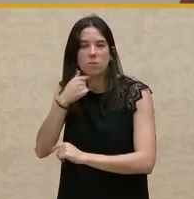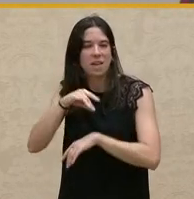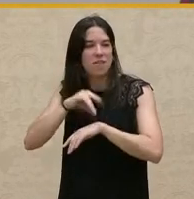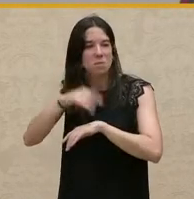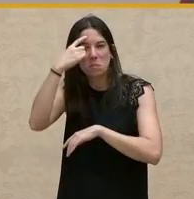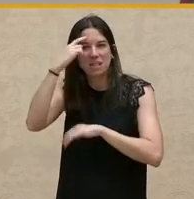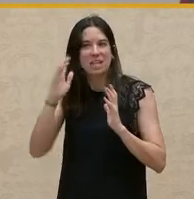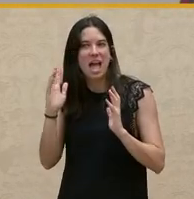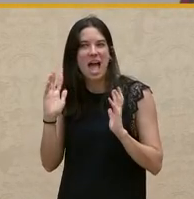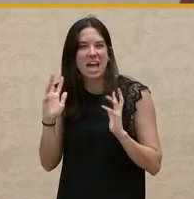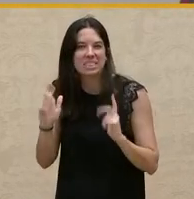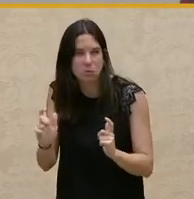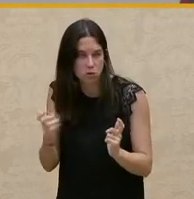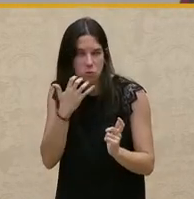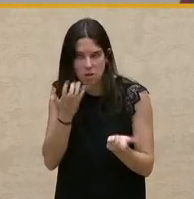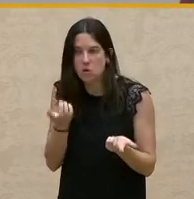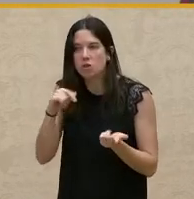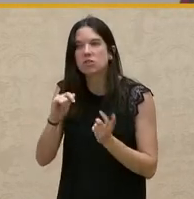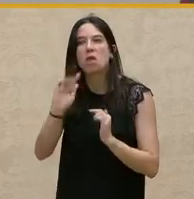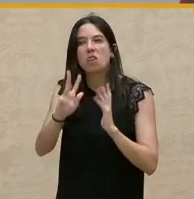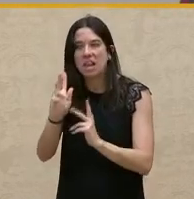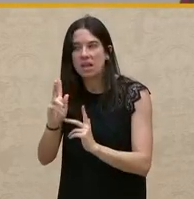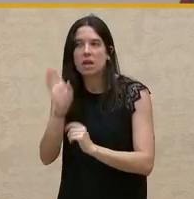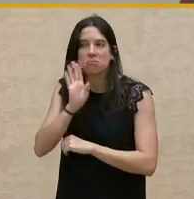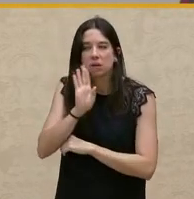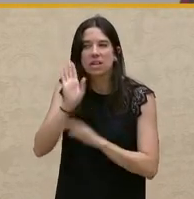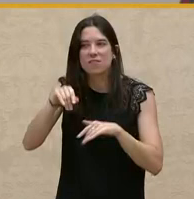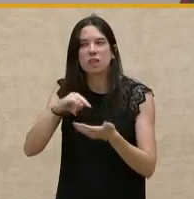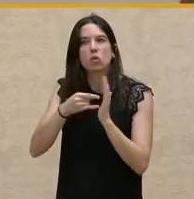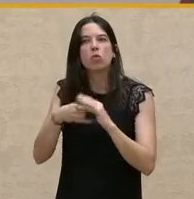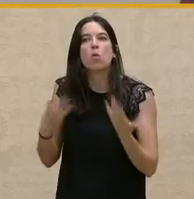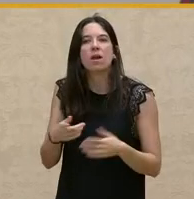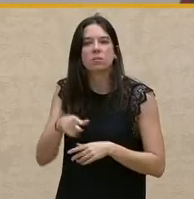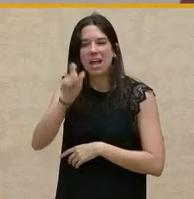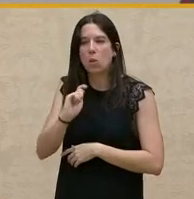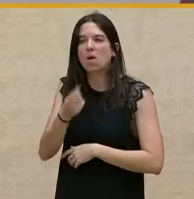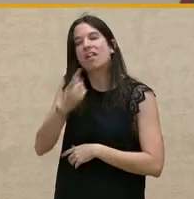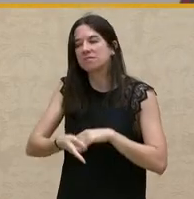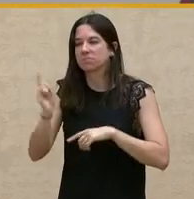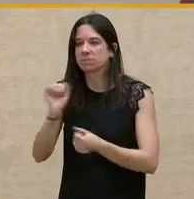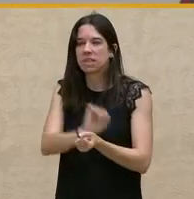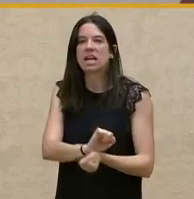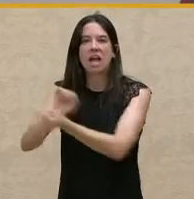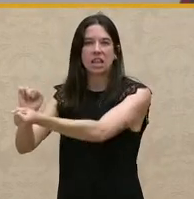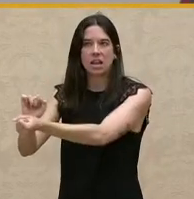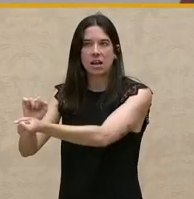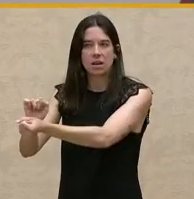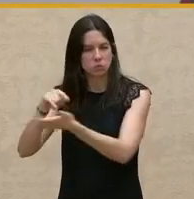delinquen y la solución que el juez encuentra es ponerlos en las cárceles. Entonces, yo creo que,